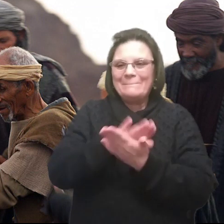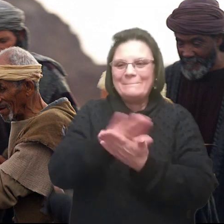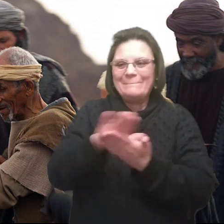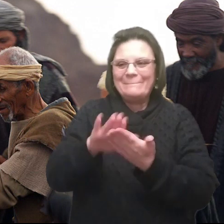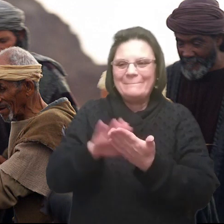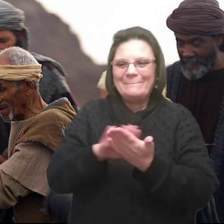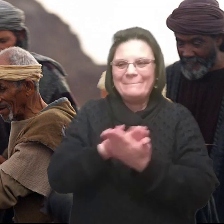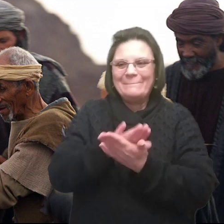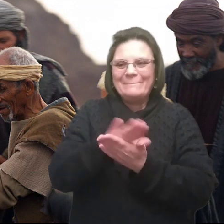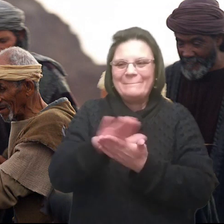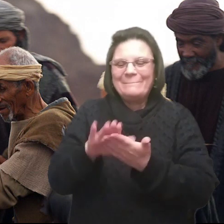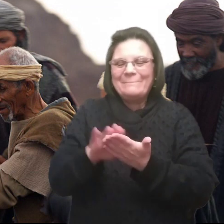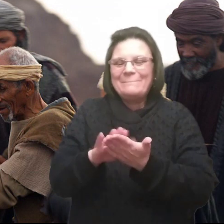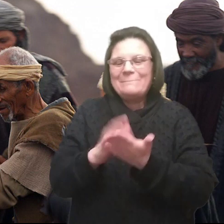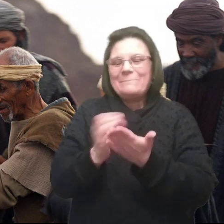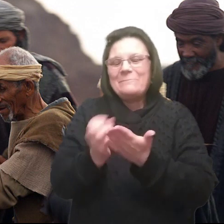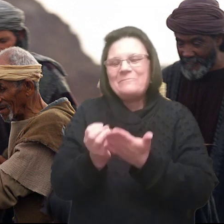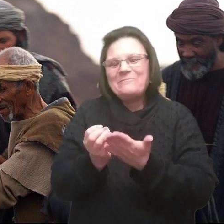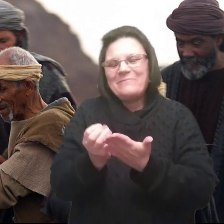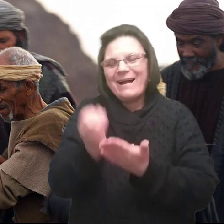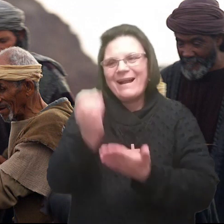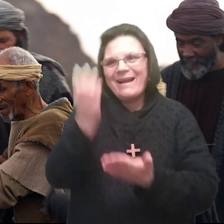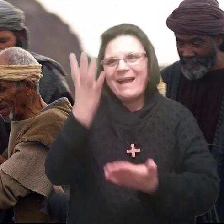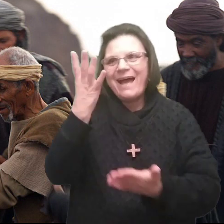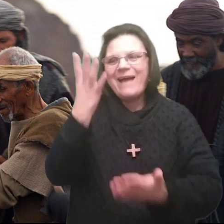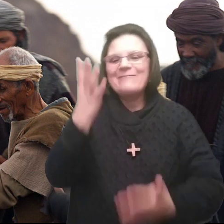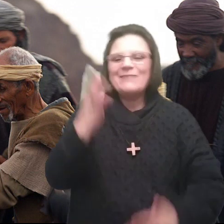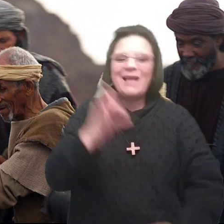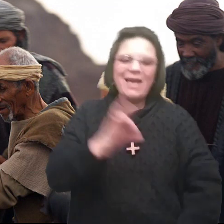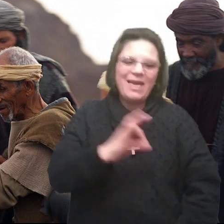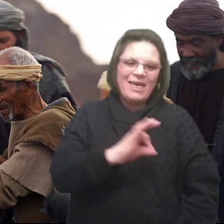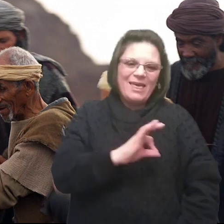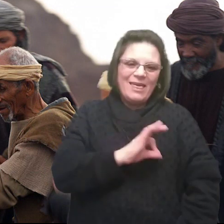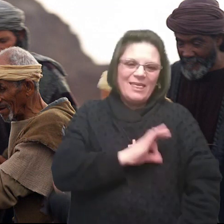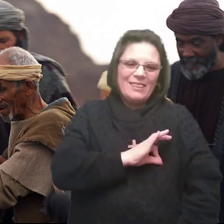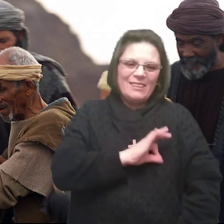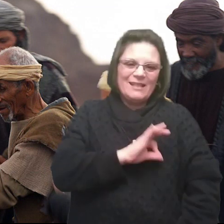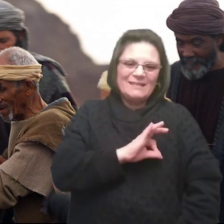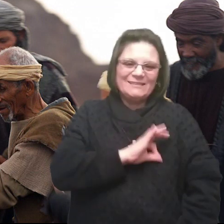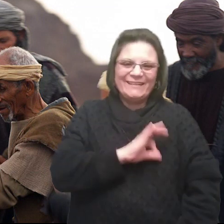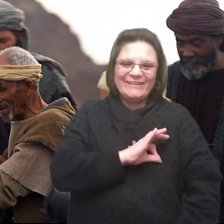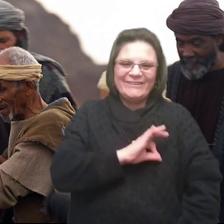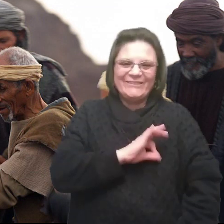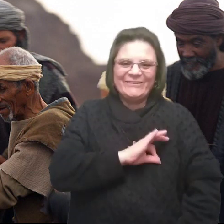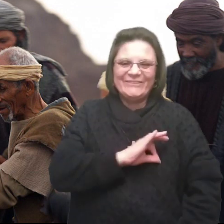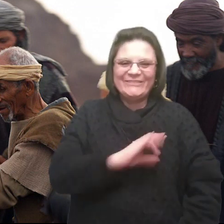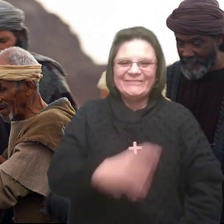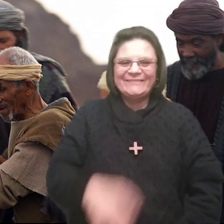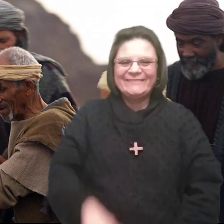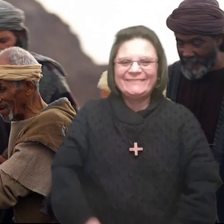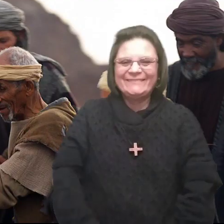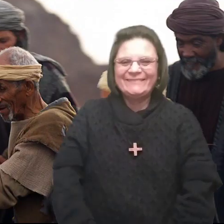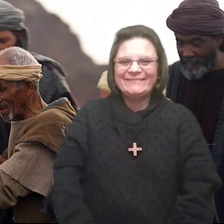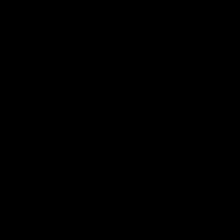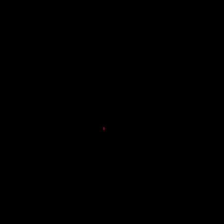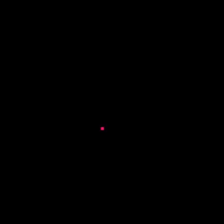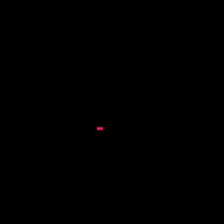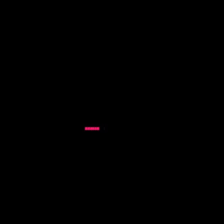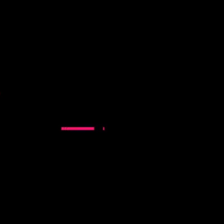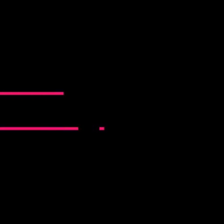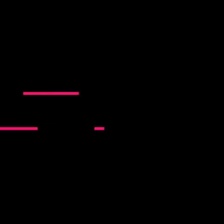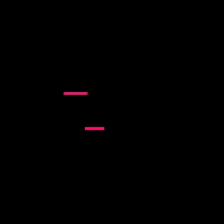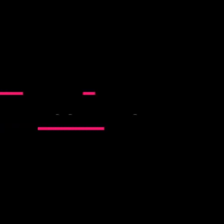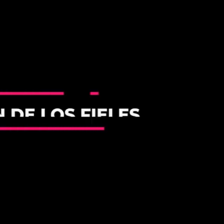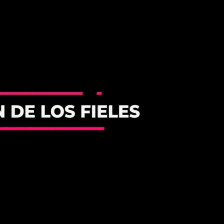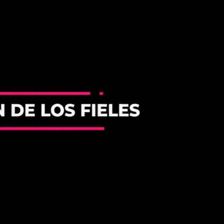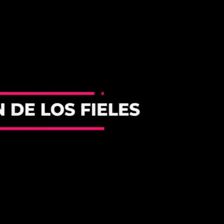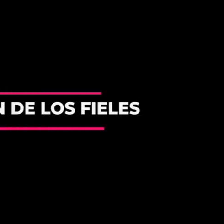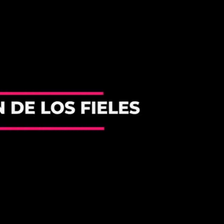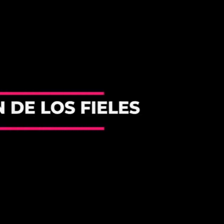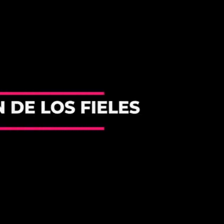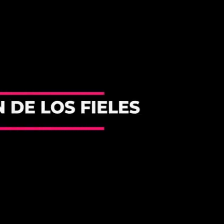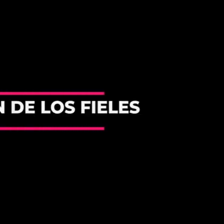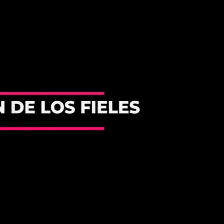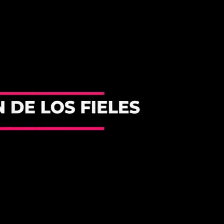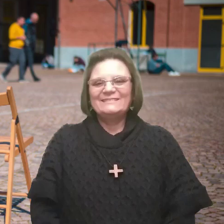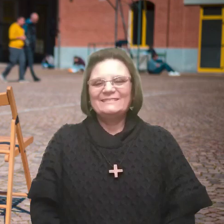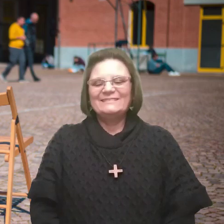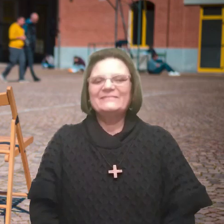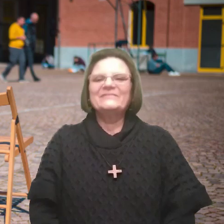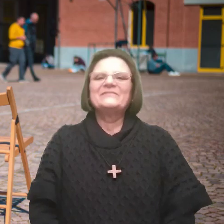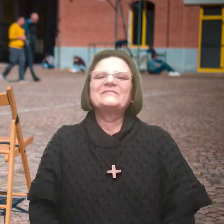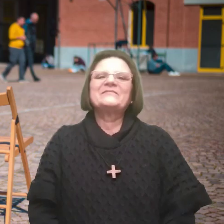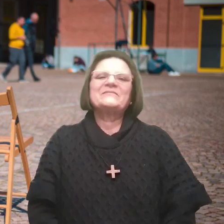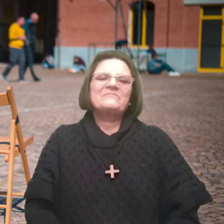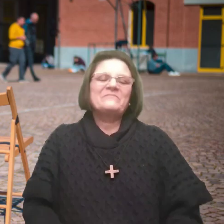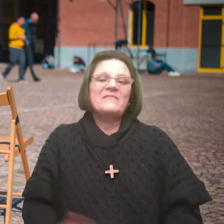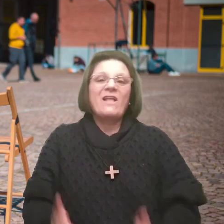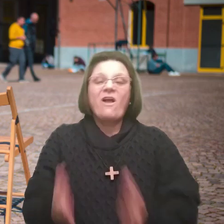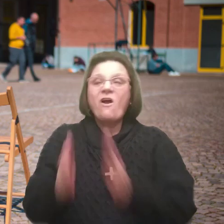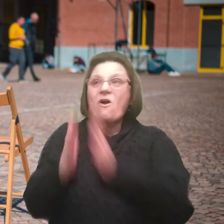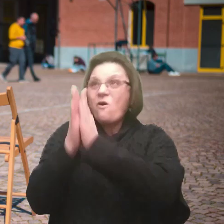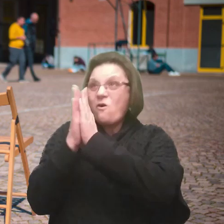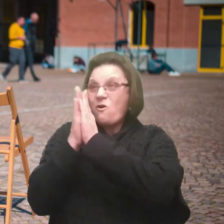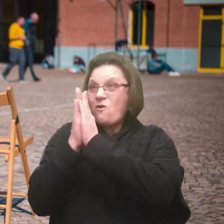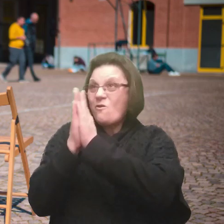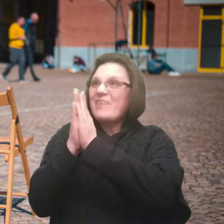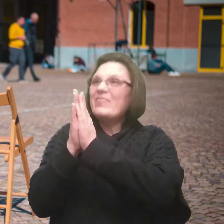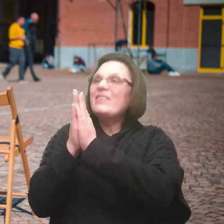Palabra del Señor